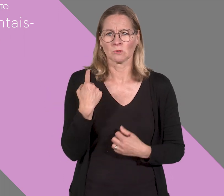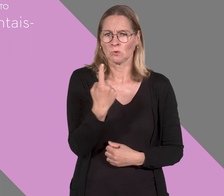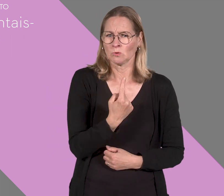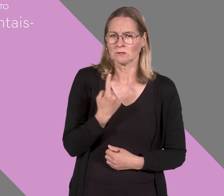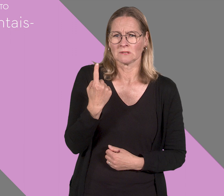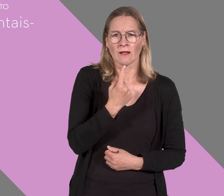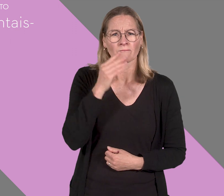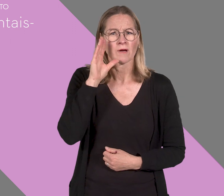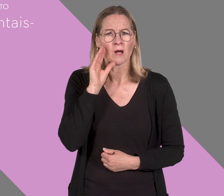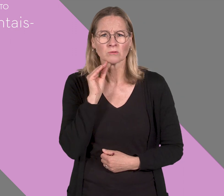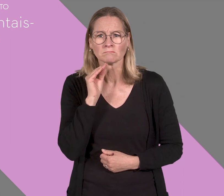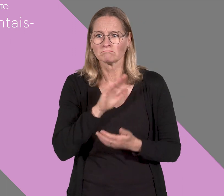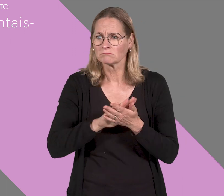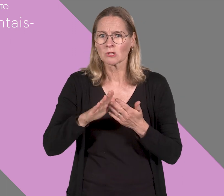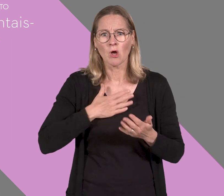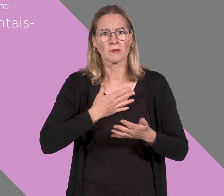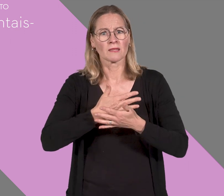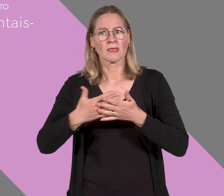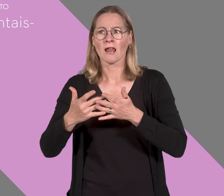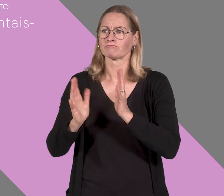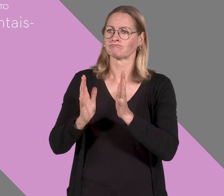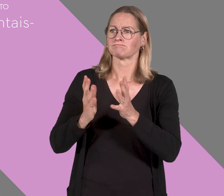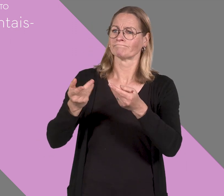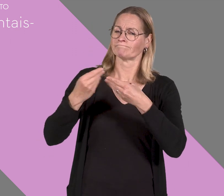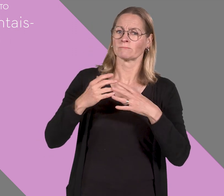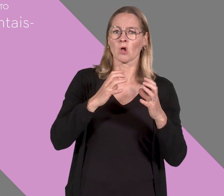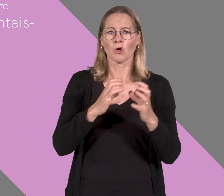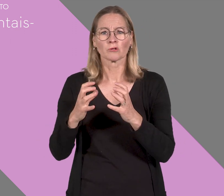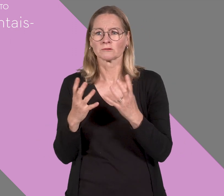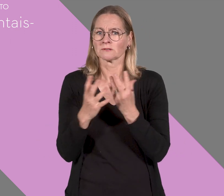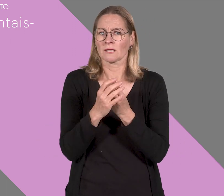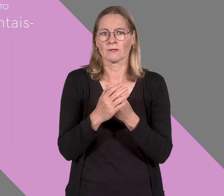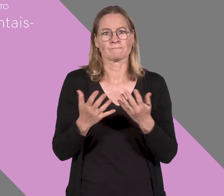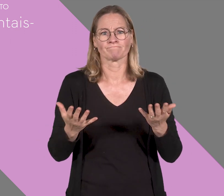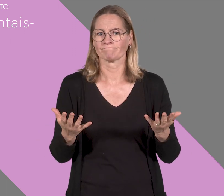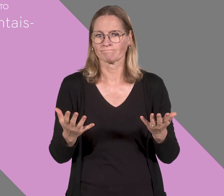yksinäinen vanhuus ilman omankielistä hoitoa ja seuraa.